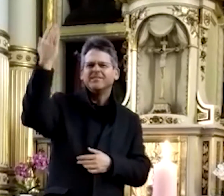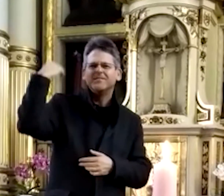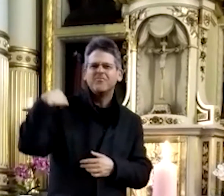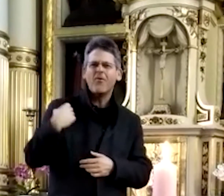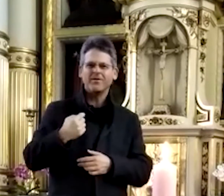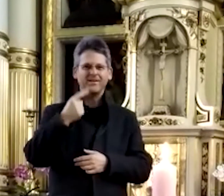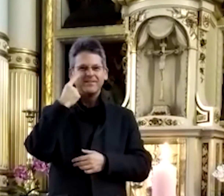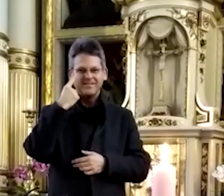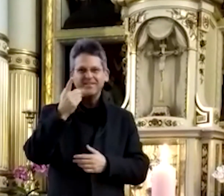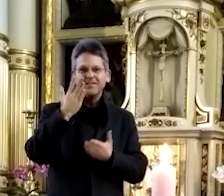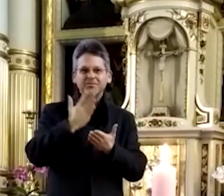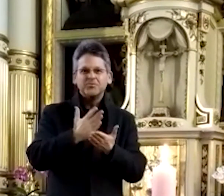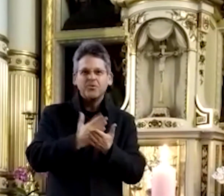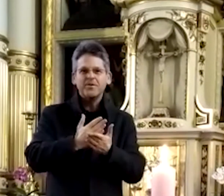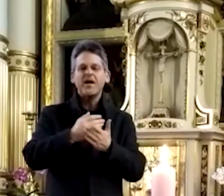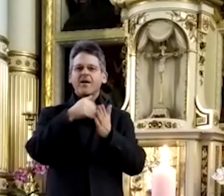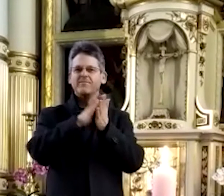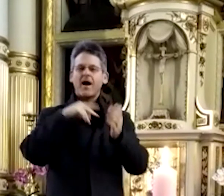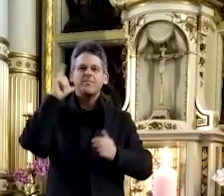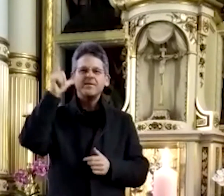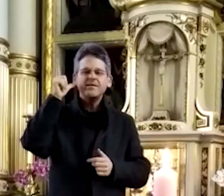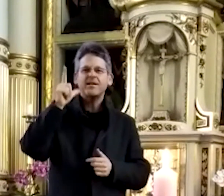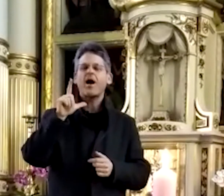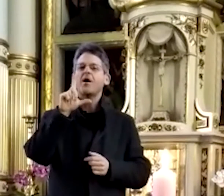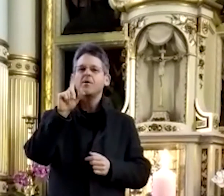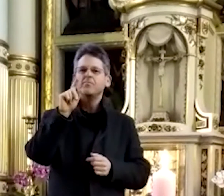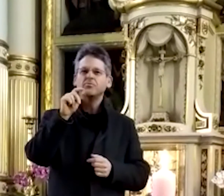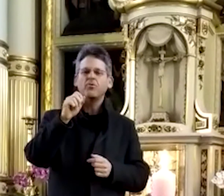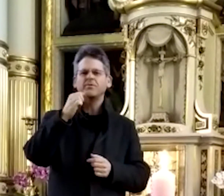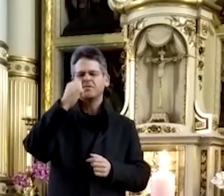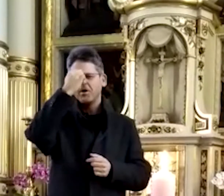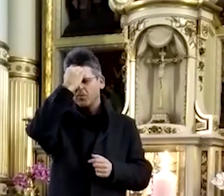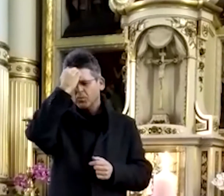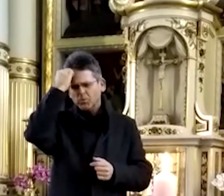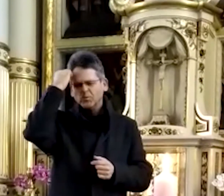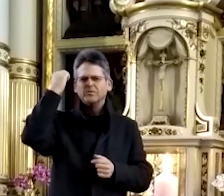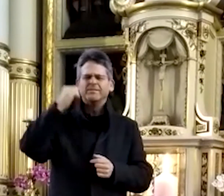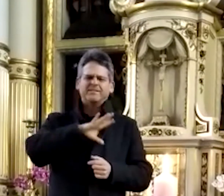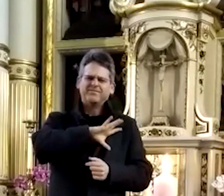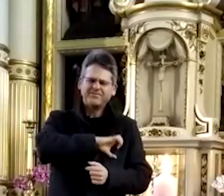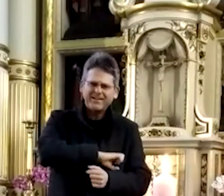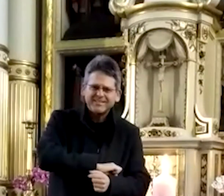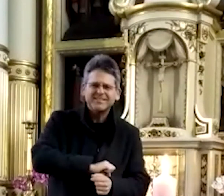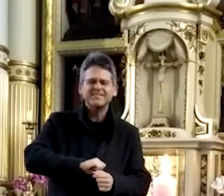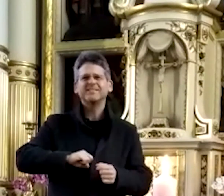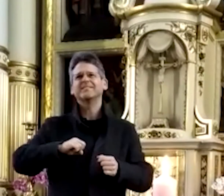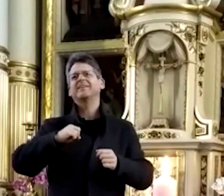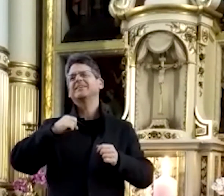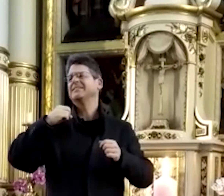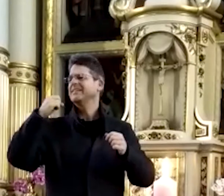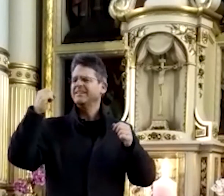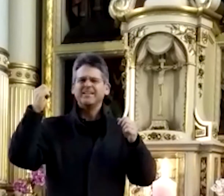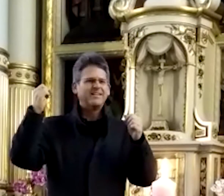Violett steht im Advent ja als Farbe für die Bußzeit und den Ruf zur Umkehr,